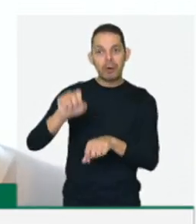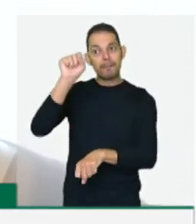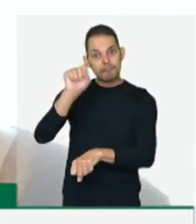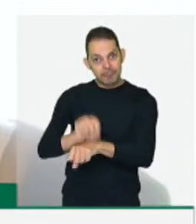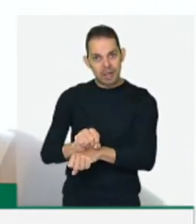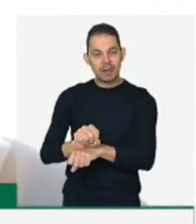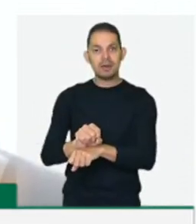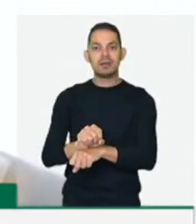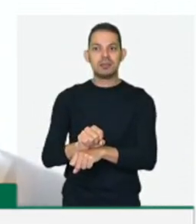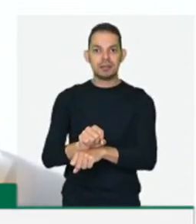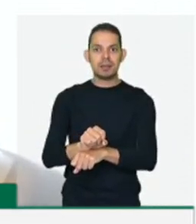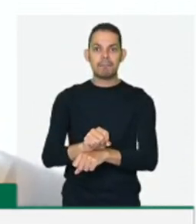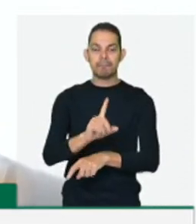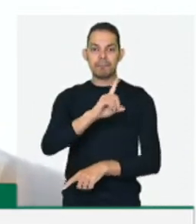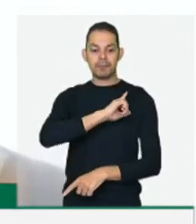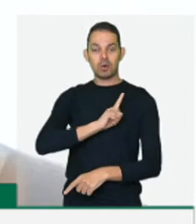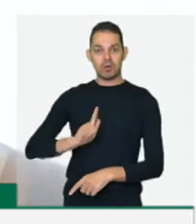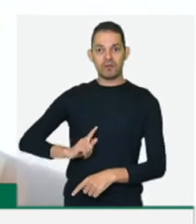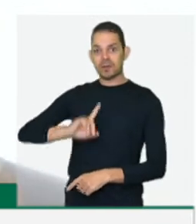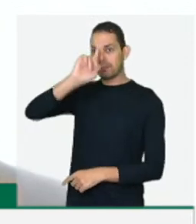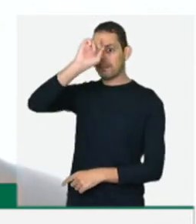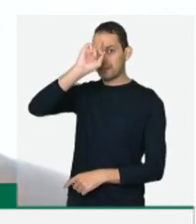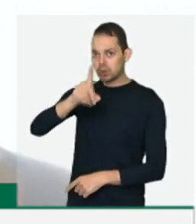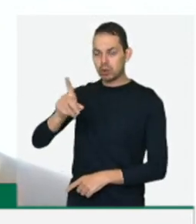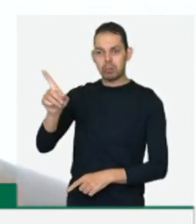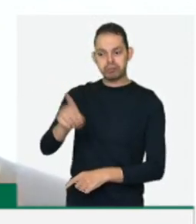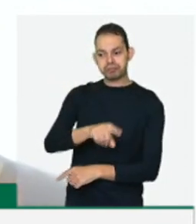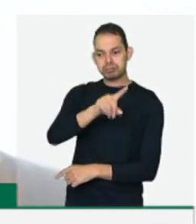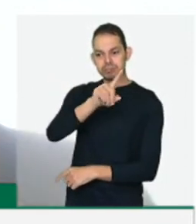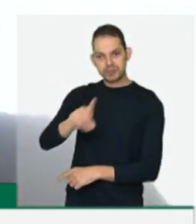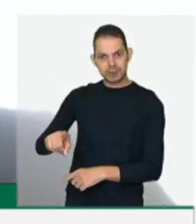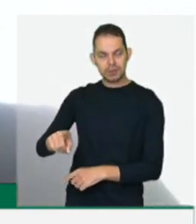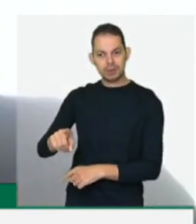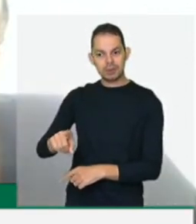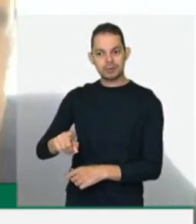DENÚNCIA E UM AB APELO PARA QUE SE INTERROMPA A AÇÃO QUE ESTÁ SENDO DADA POR ORDEM DO GOVERNADOR DO DISTRITO